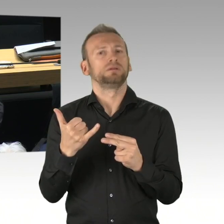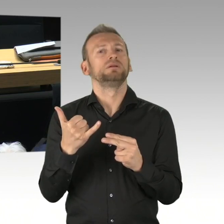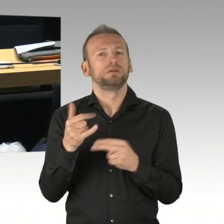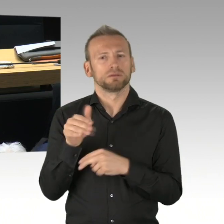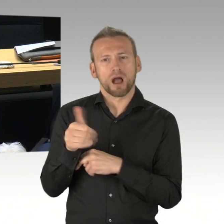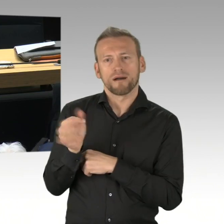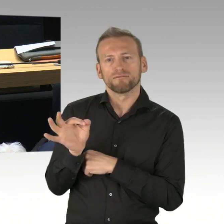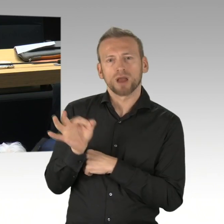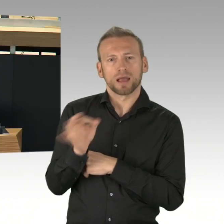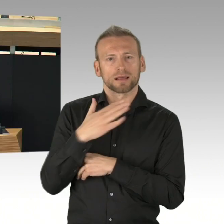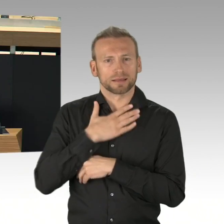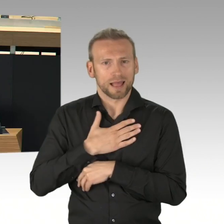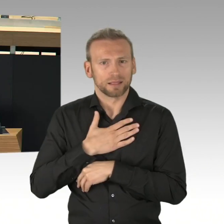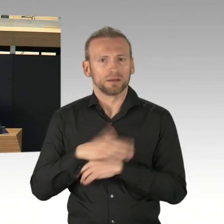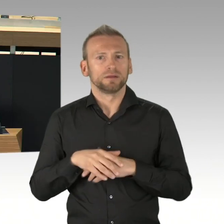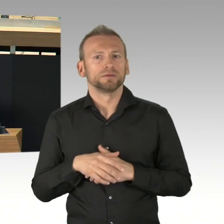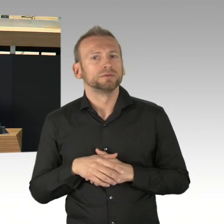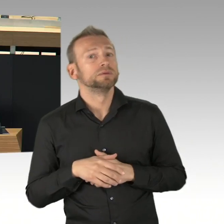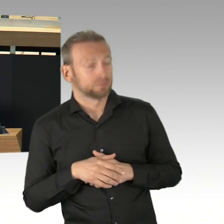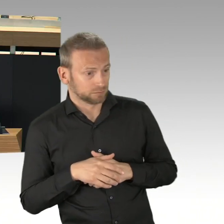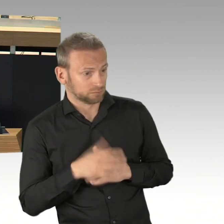(Rednerwechsel) Waren Sie denn wirklich die ganze Zeit so aufmerksam,